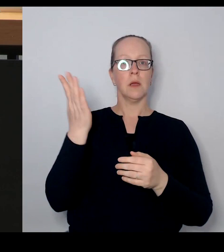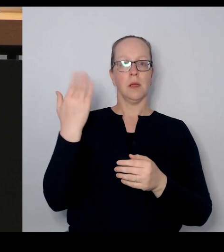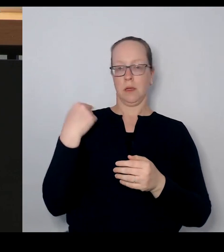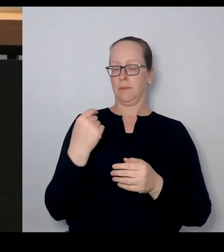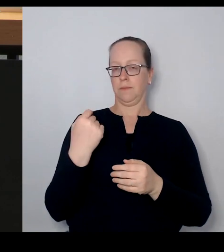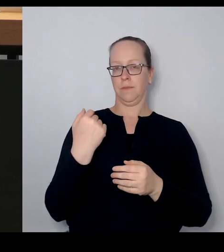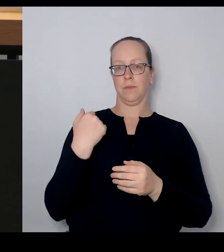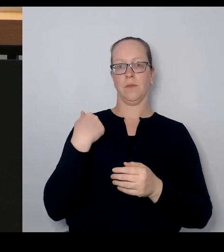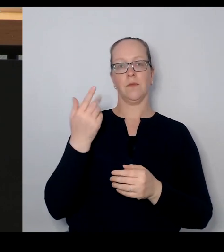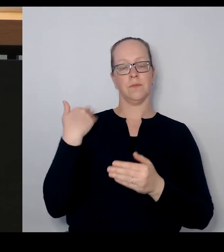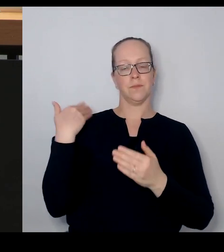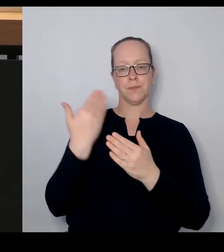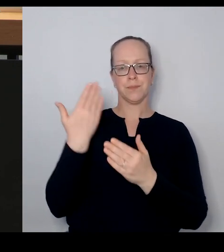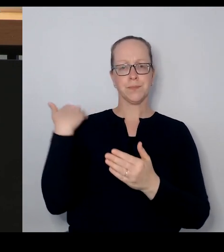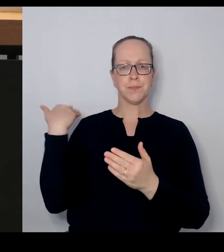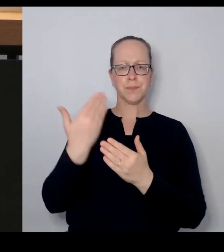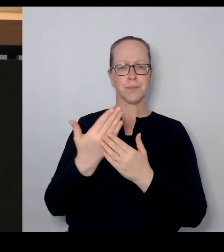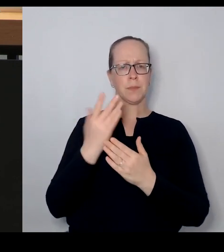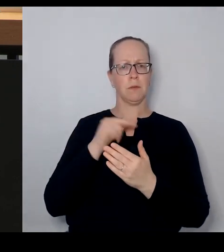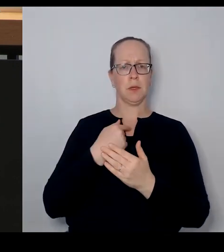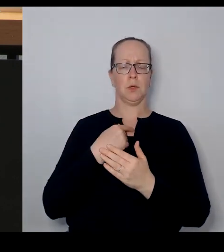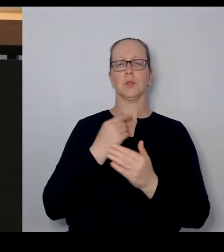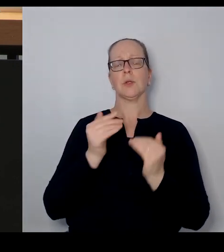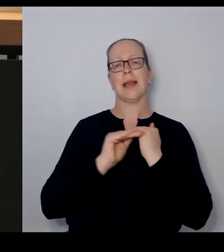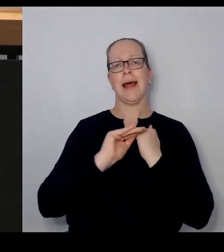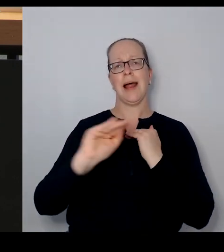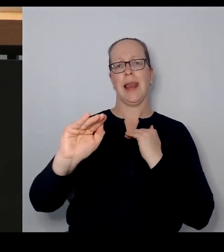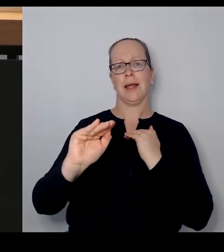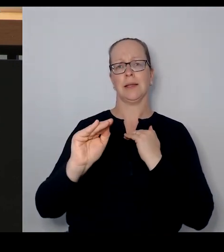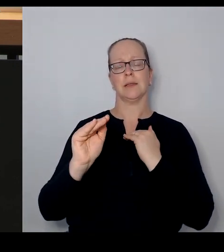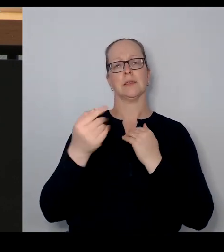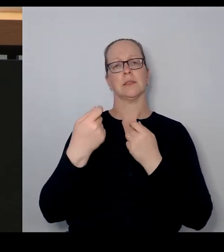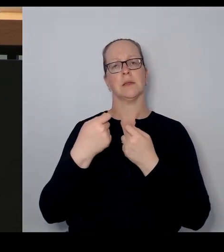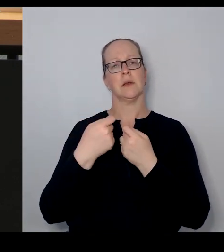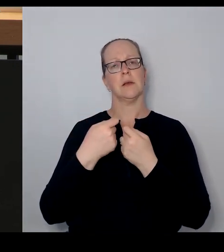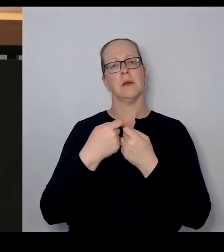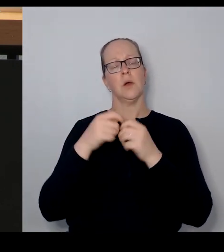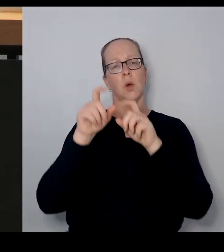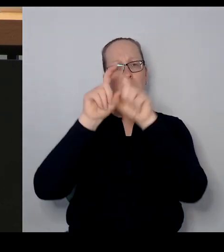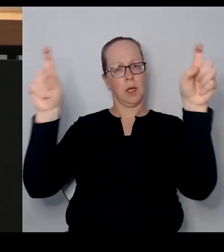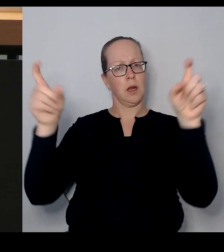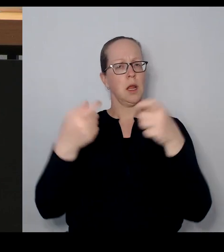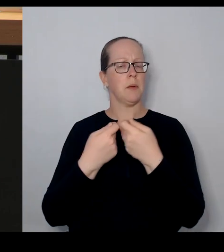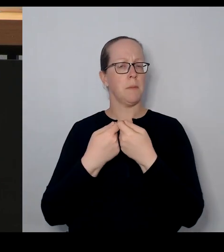Wohnungsbaugesellschaften und der Finanzierung und am Ende auch Verschuldung der Wohnungsbaugesellschaften durch den